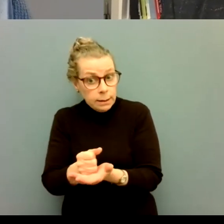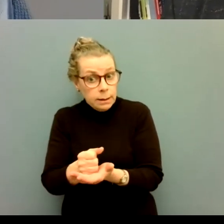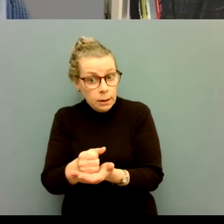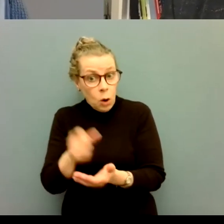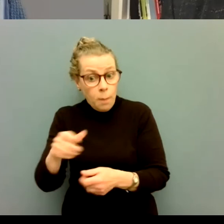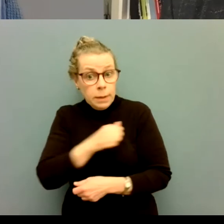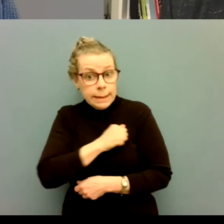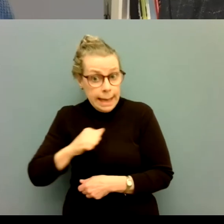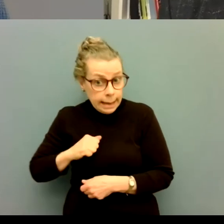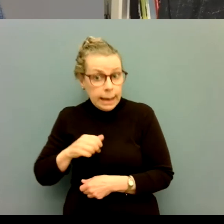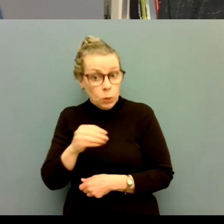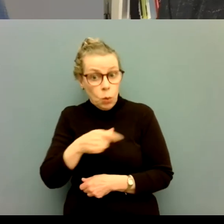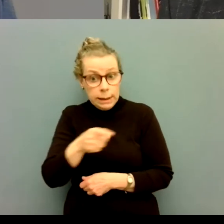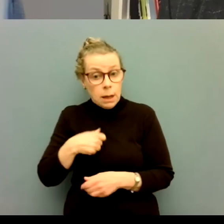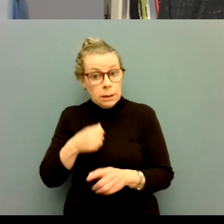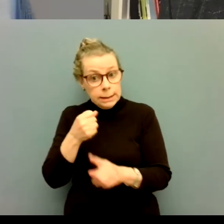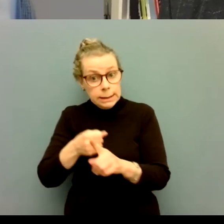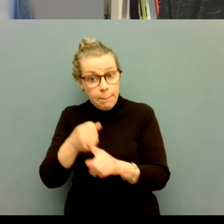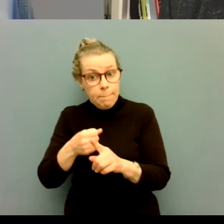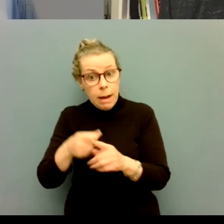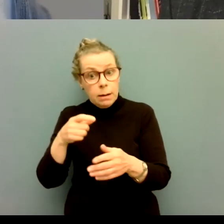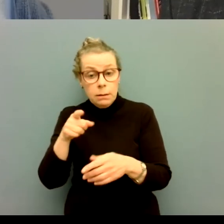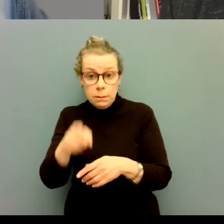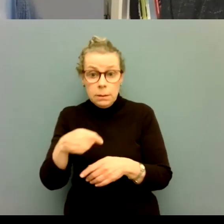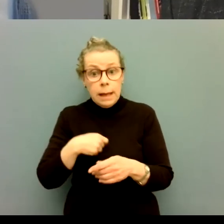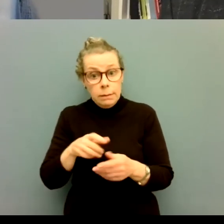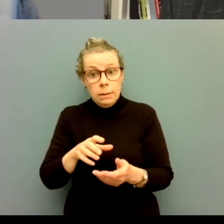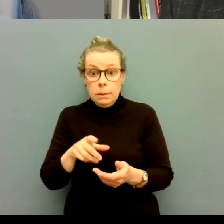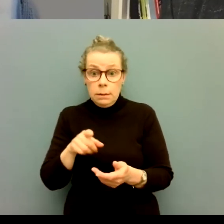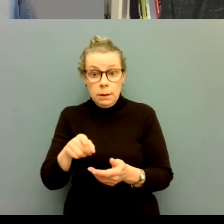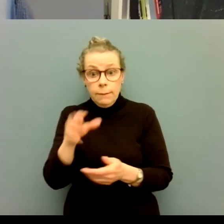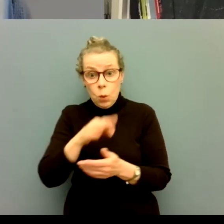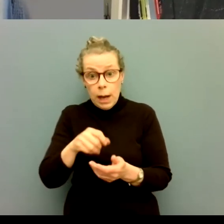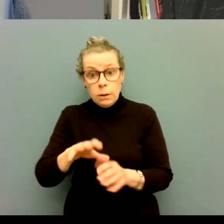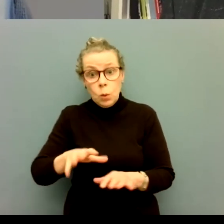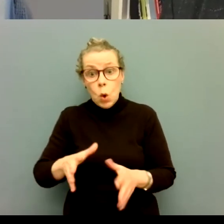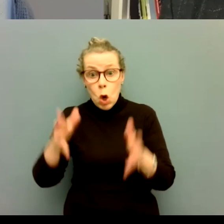ni i regeringsställning kommer ni driva frågan om att höja statsbidraget?